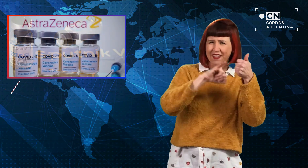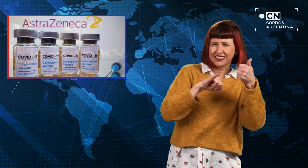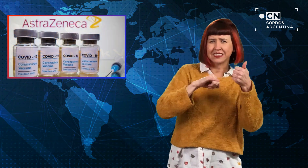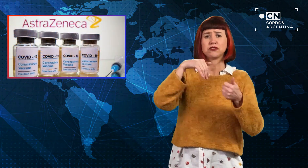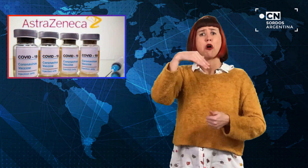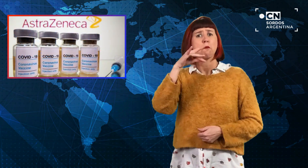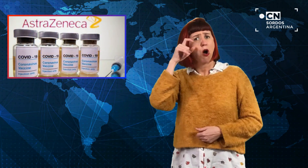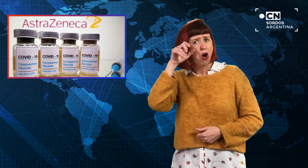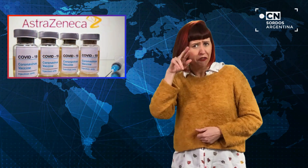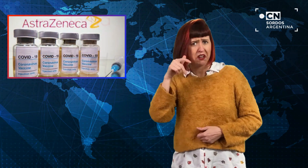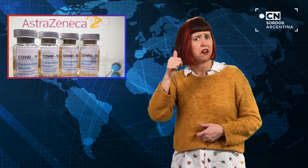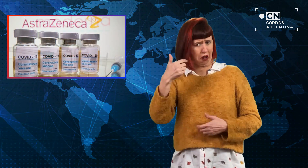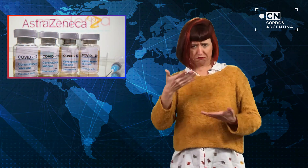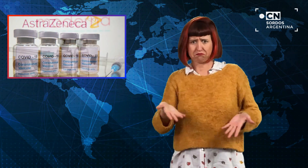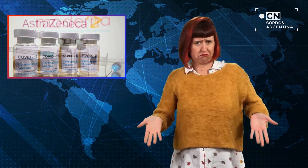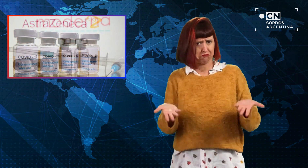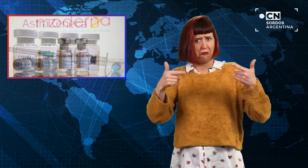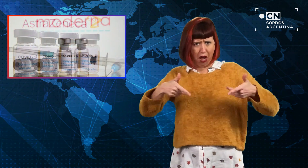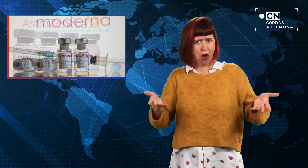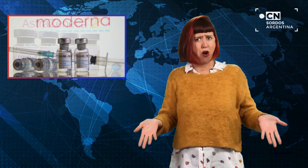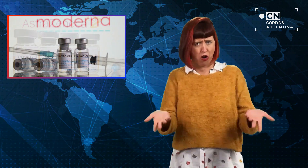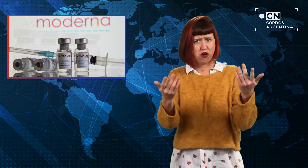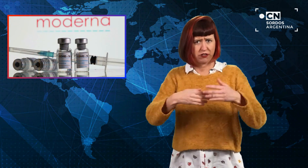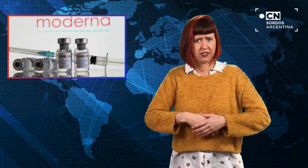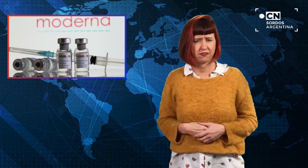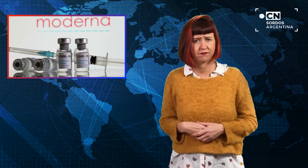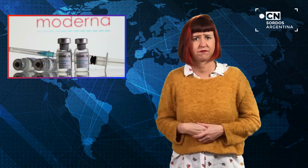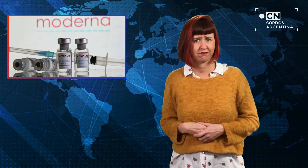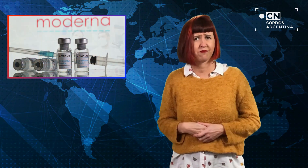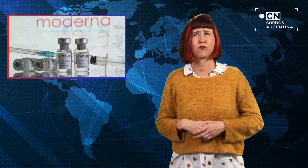el esquema con AstraZeneca o Moderna por ahora.